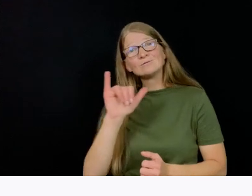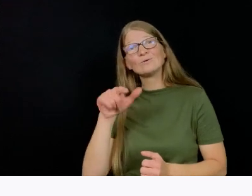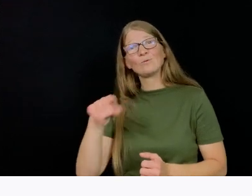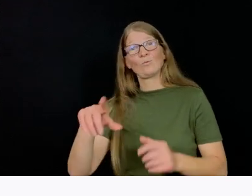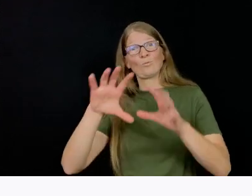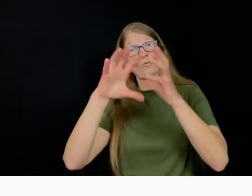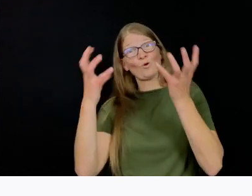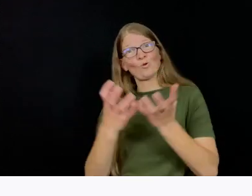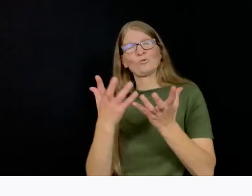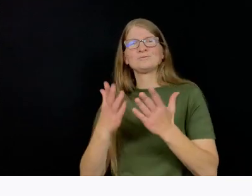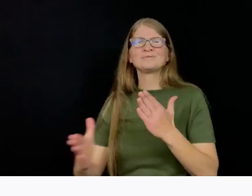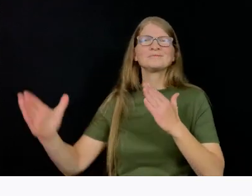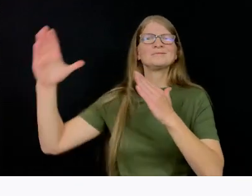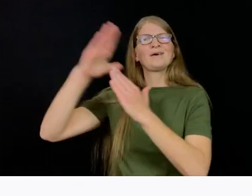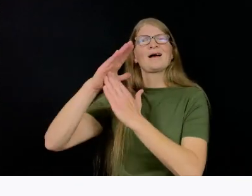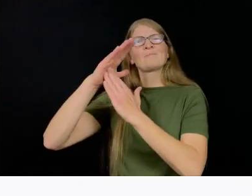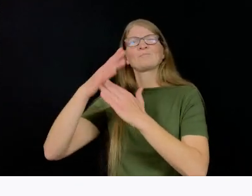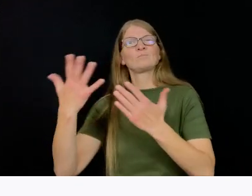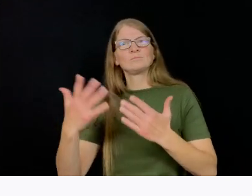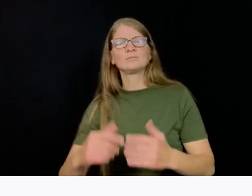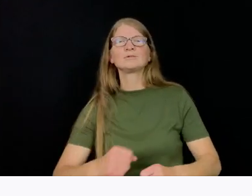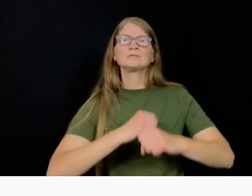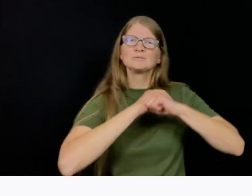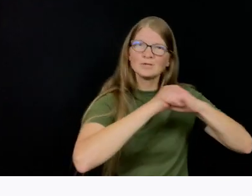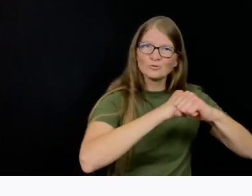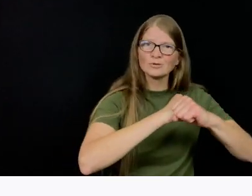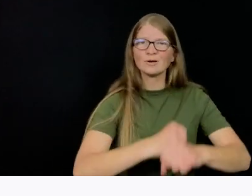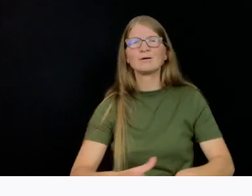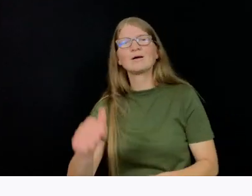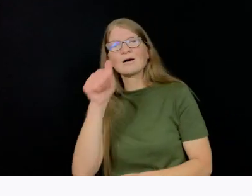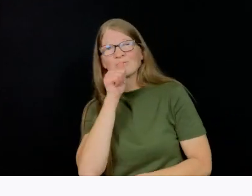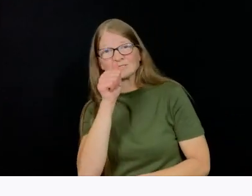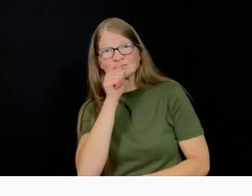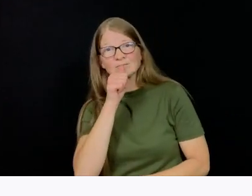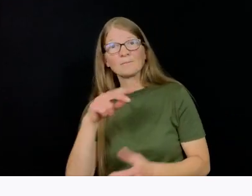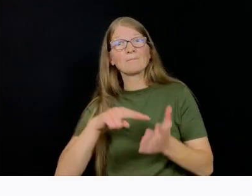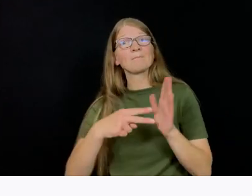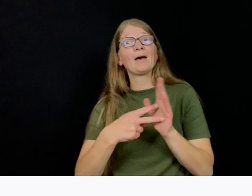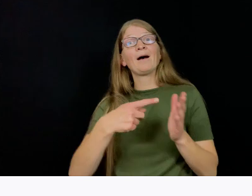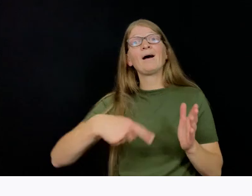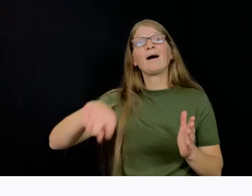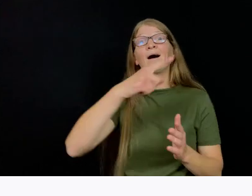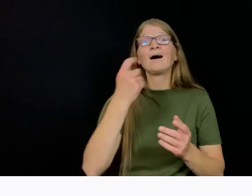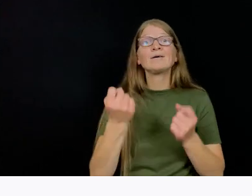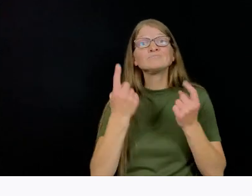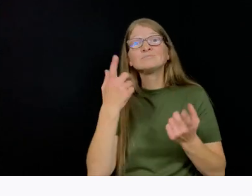للحفاظ على أمنكم وتقديم فهم عميق مهما كان الموضوع الذي تبحثون عنه